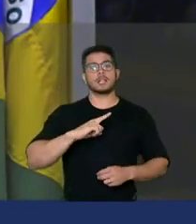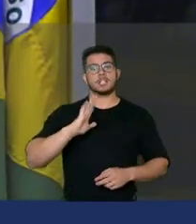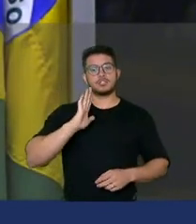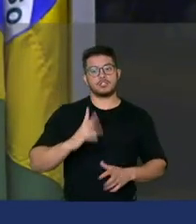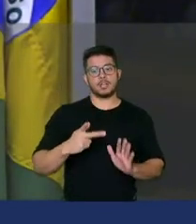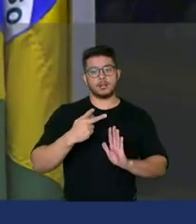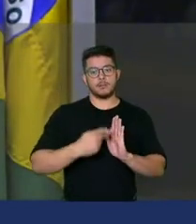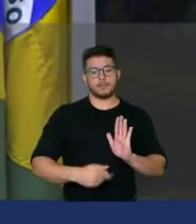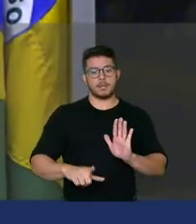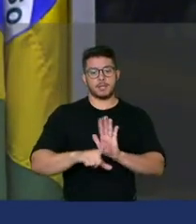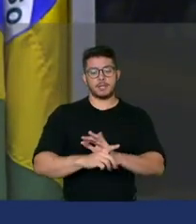MUITO BEM EXPLICITADO NO PL 399. O DEPUTADO ME CHAMOU PARA